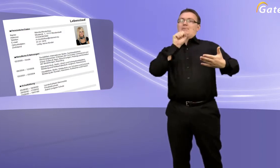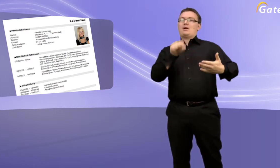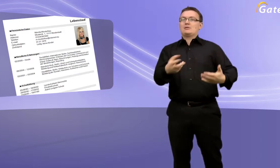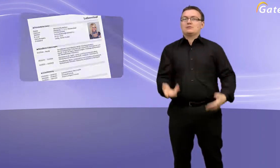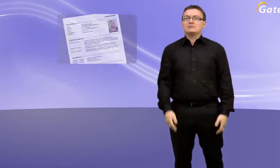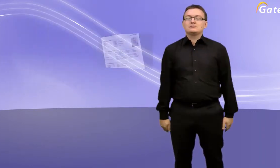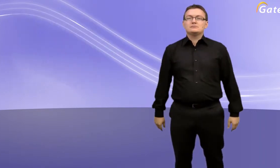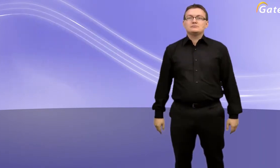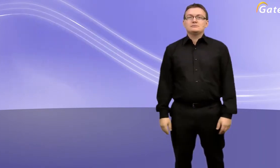über Sie herauslesen.